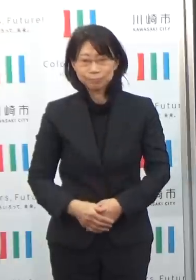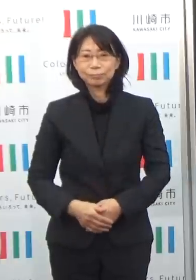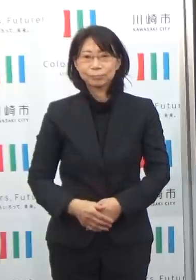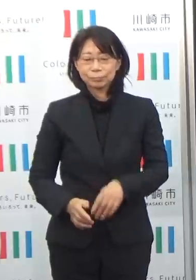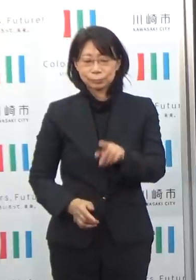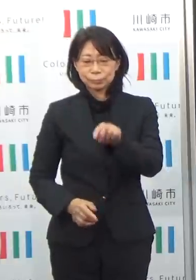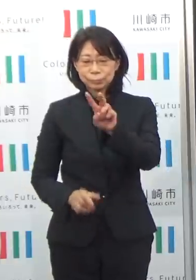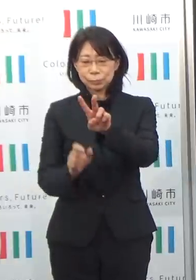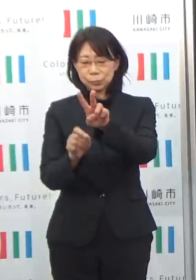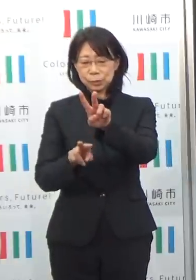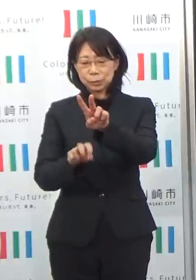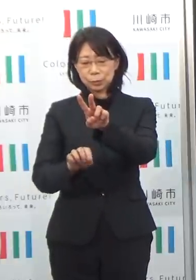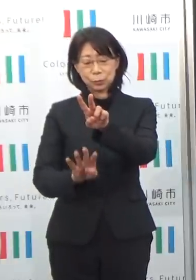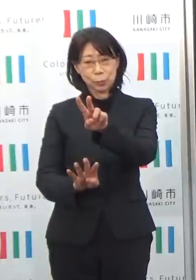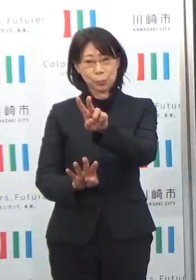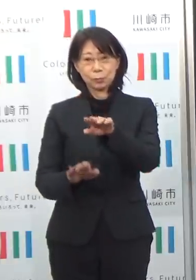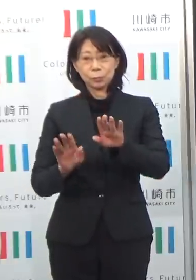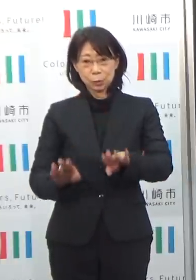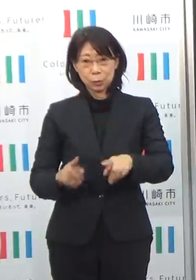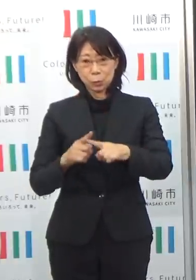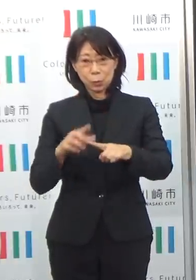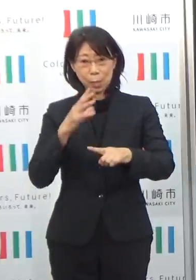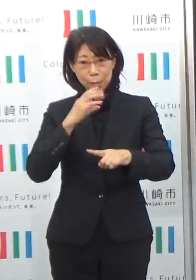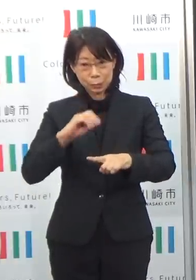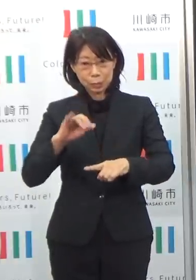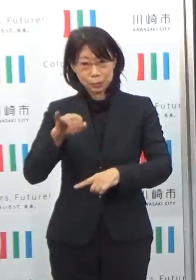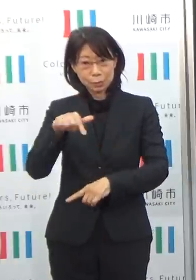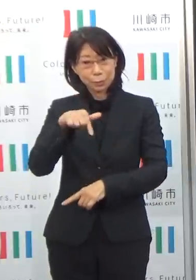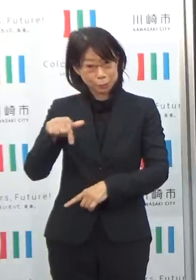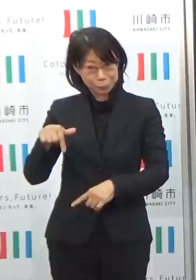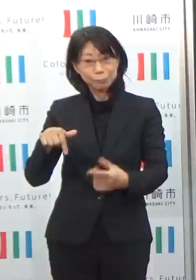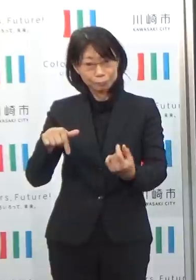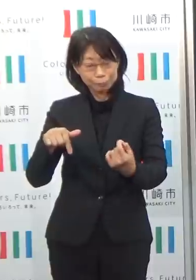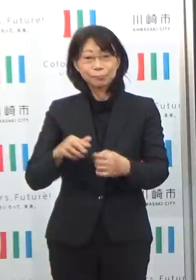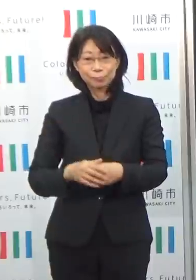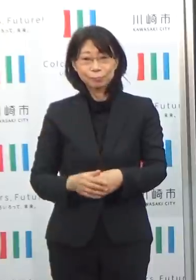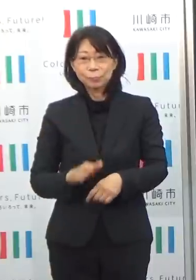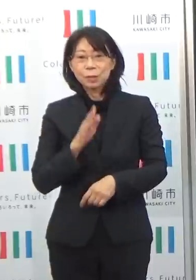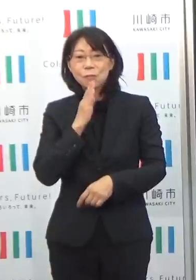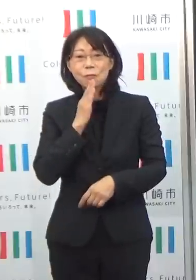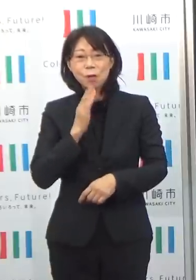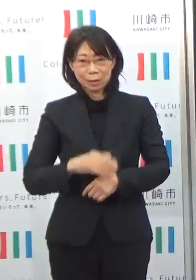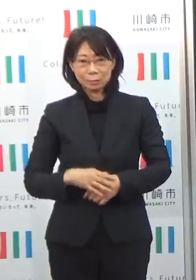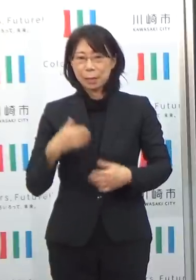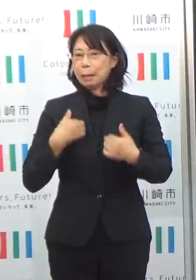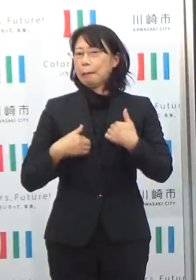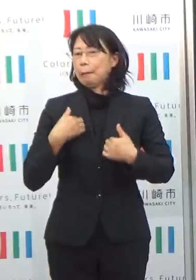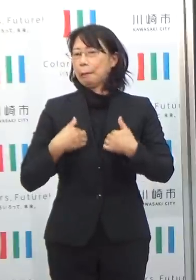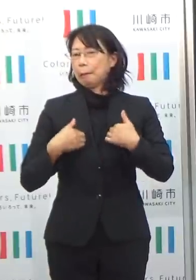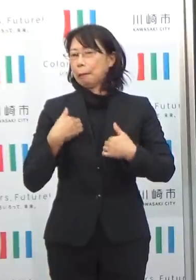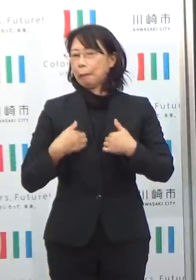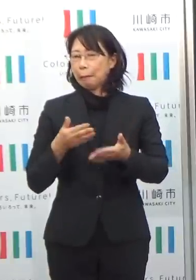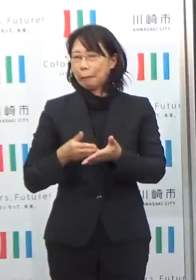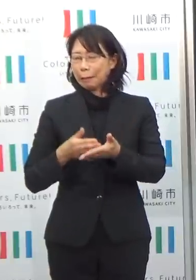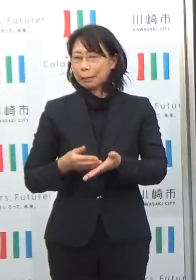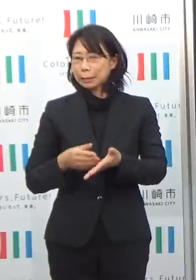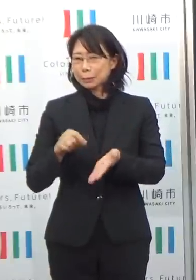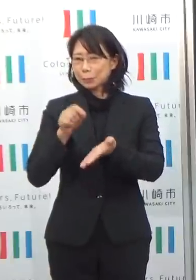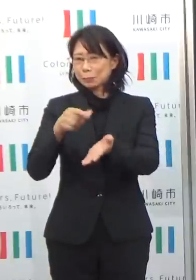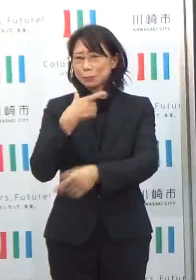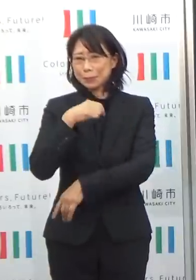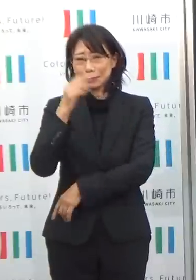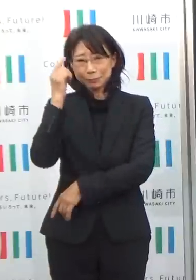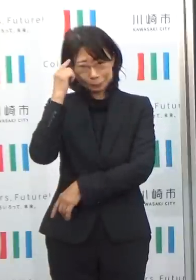12月24日、今日はクリスマスイブで、本来であれば楽しい話題をお伝えしたいところですけども